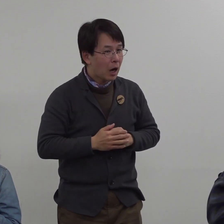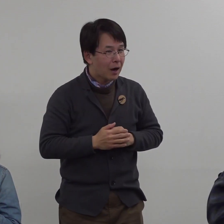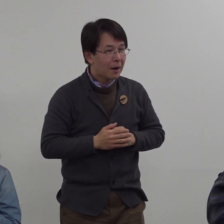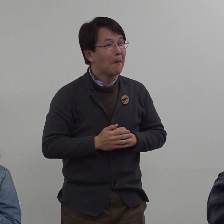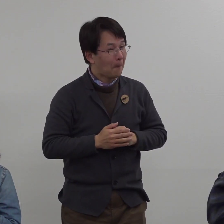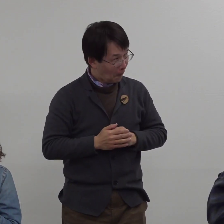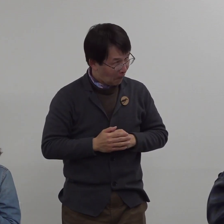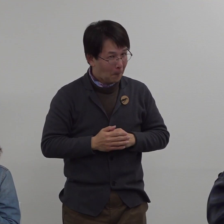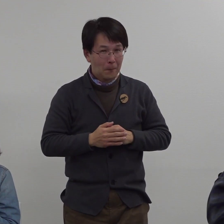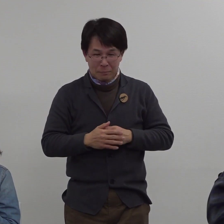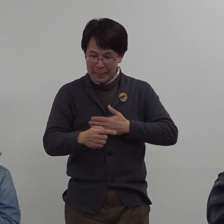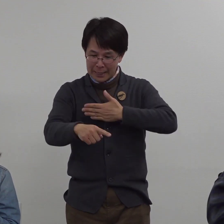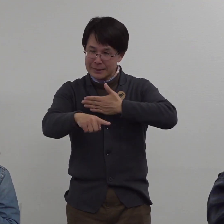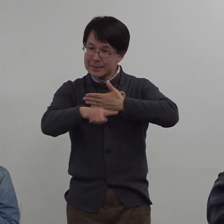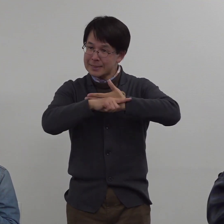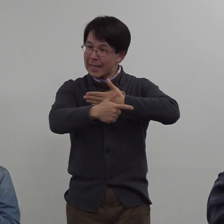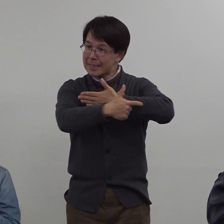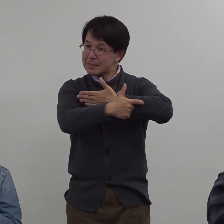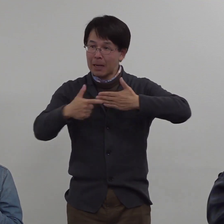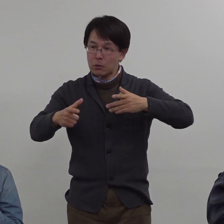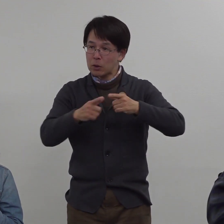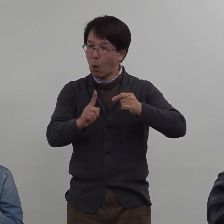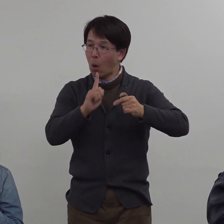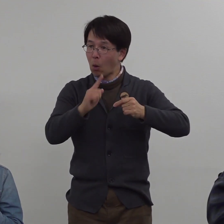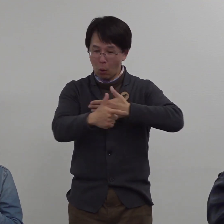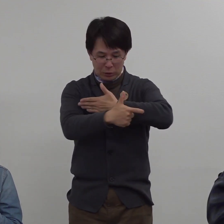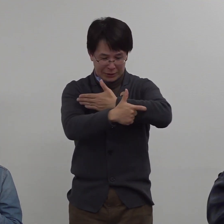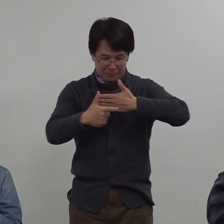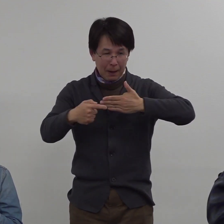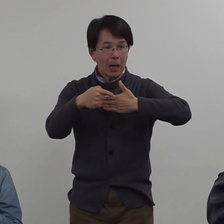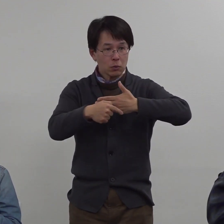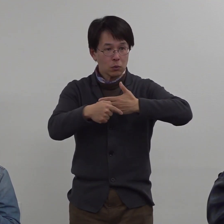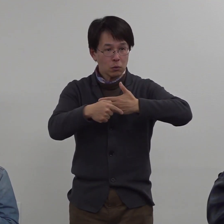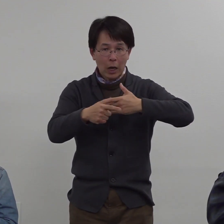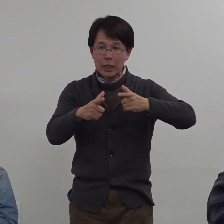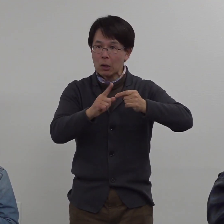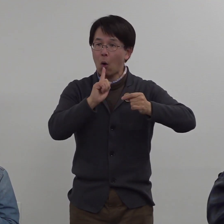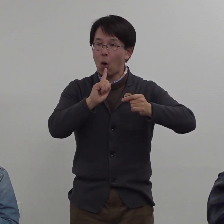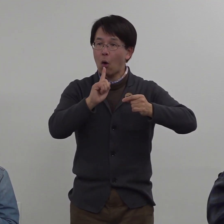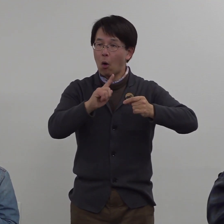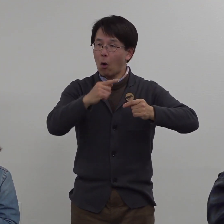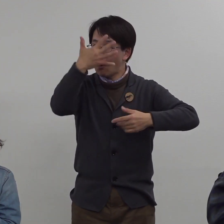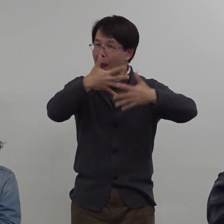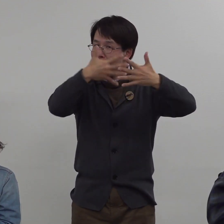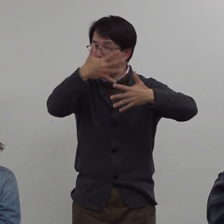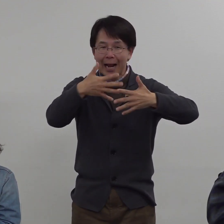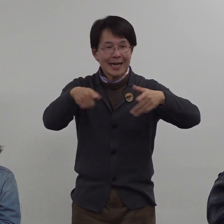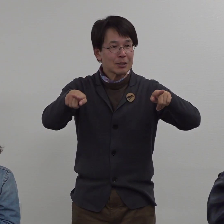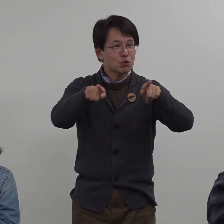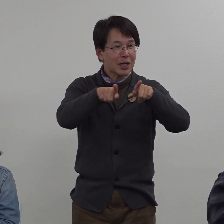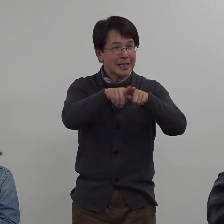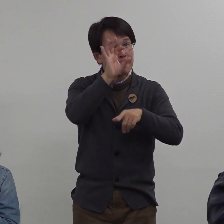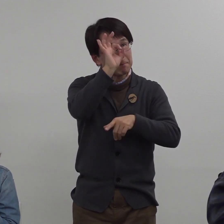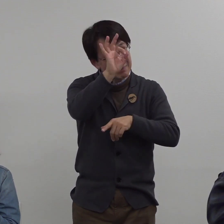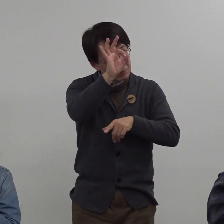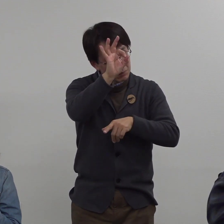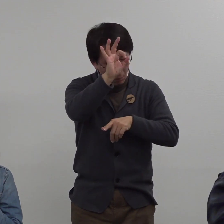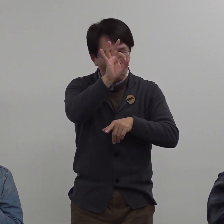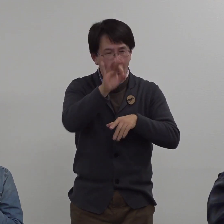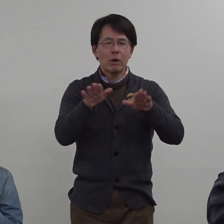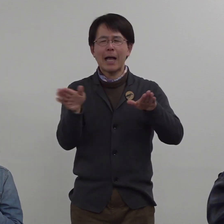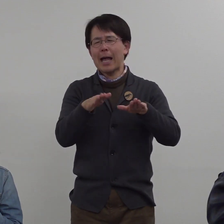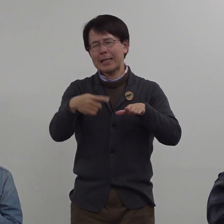日本語の字幕を日本映画につけてみるということが最近は広がってきました